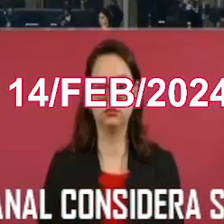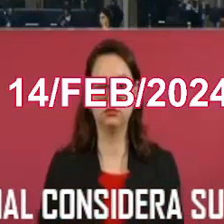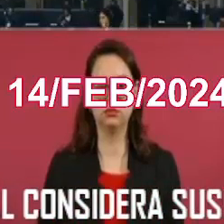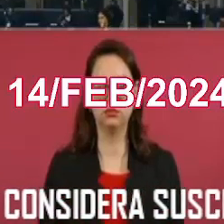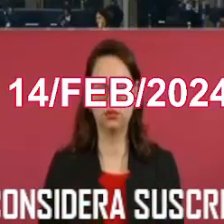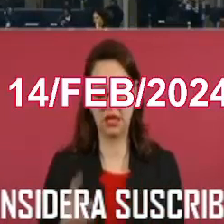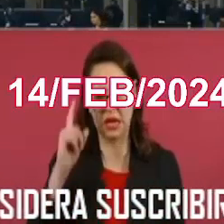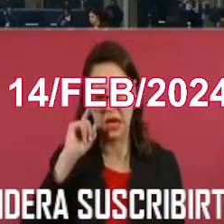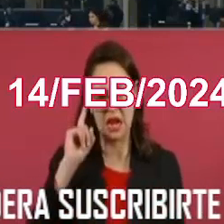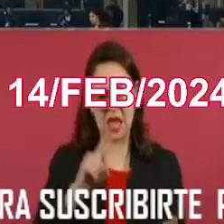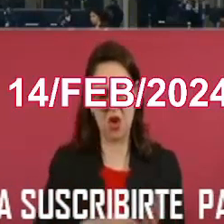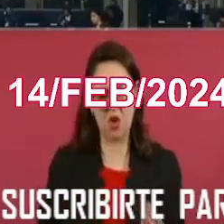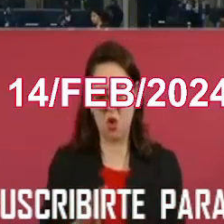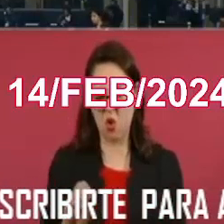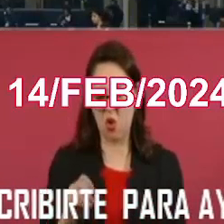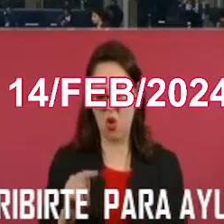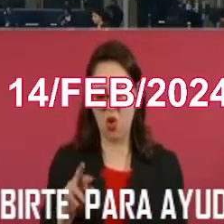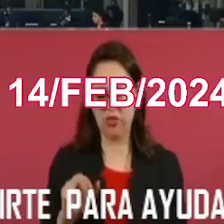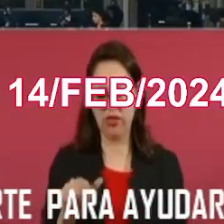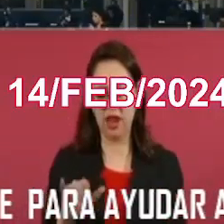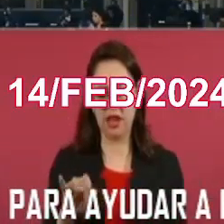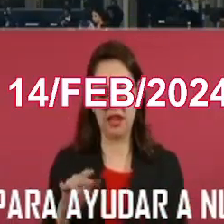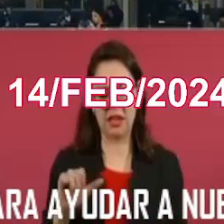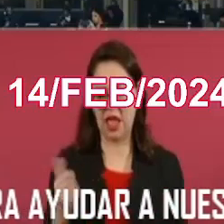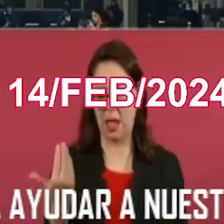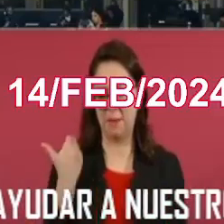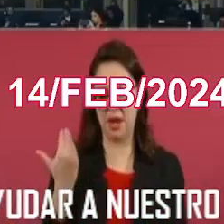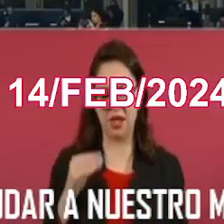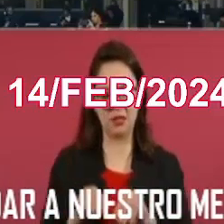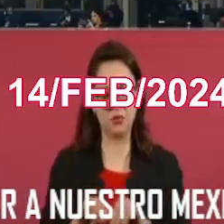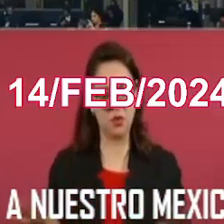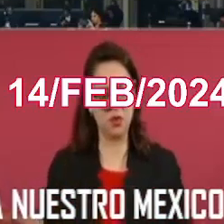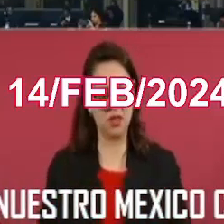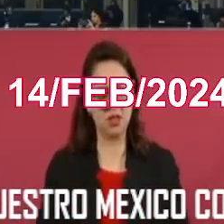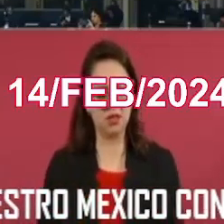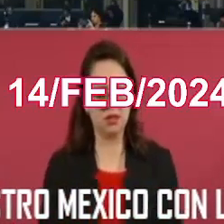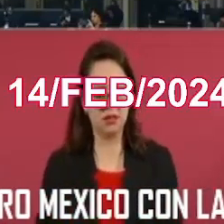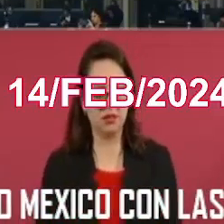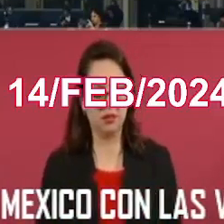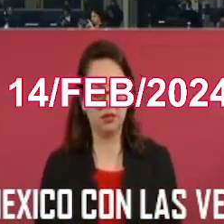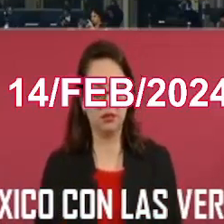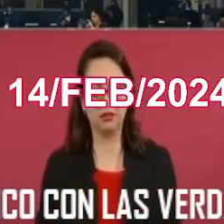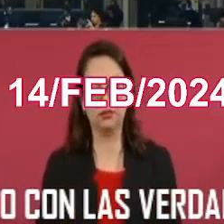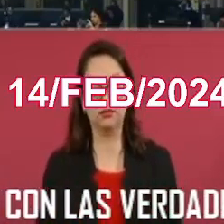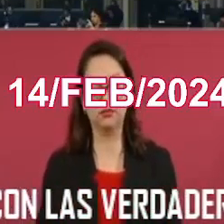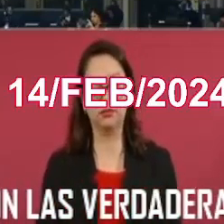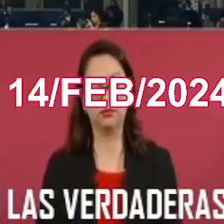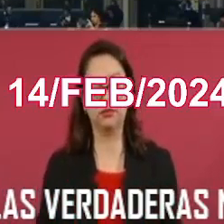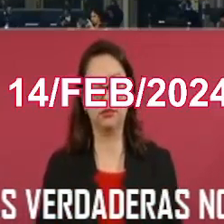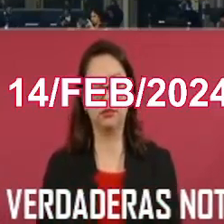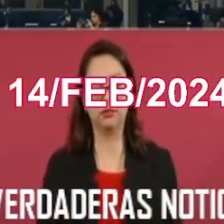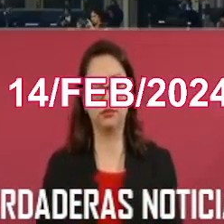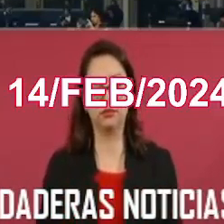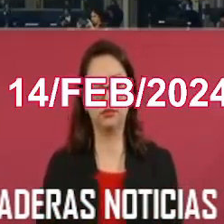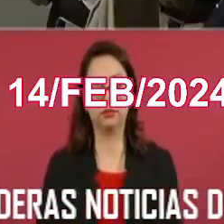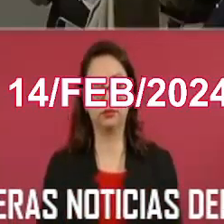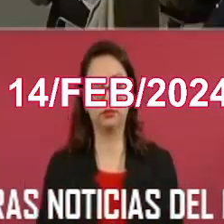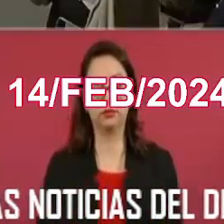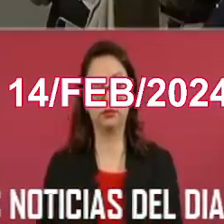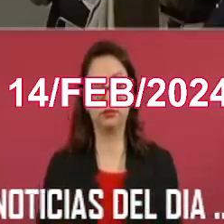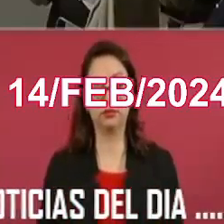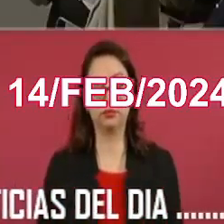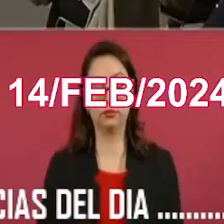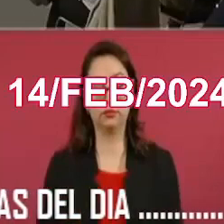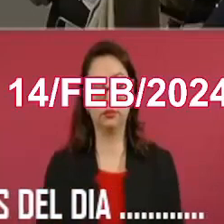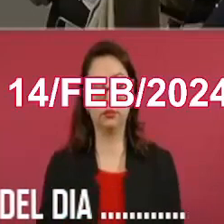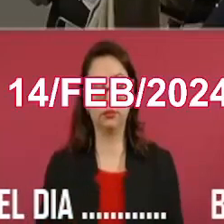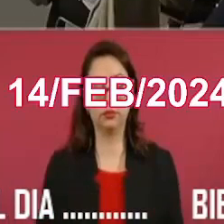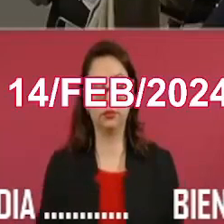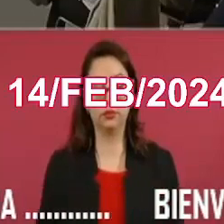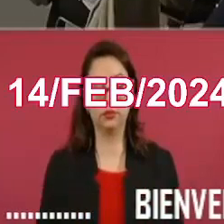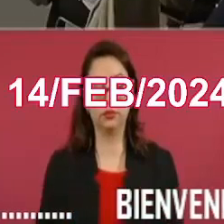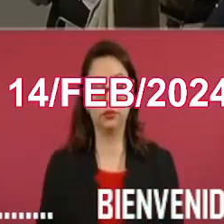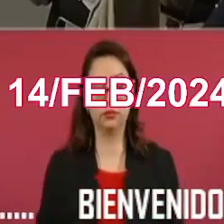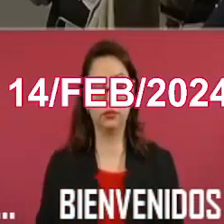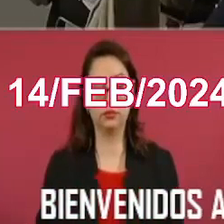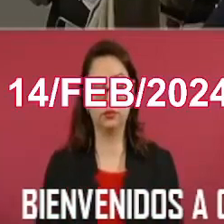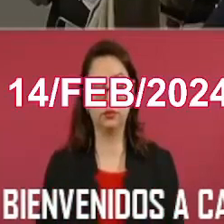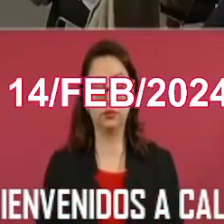y Aguilar camín surge este como